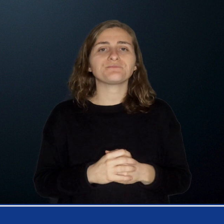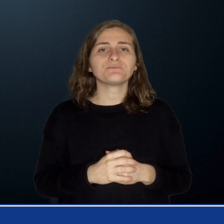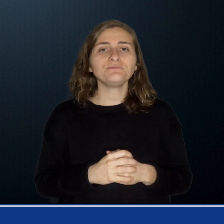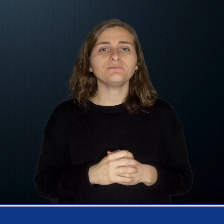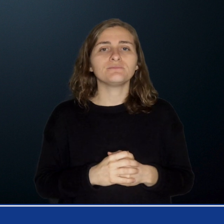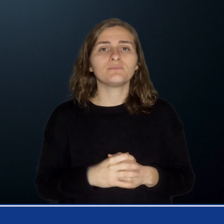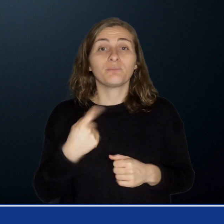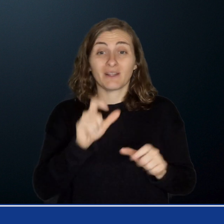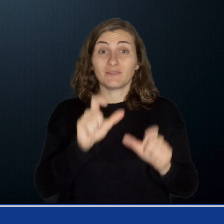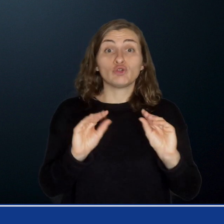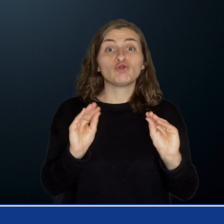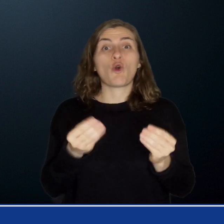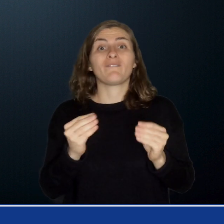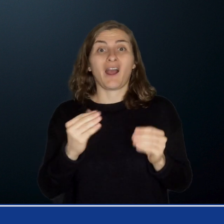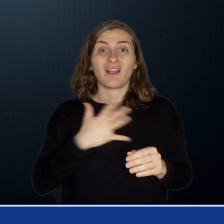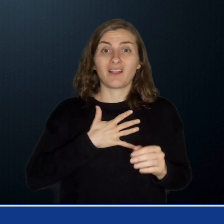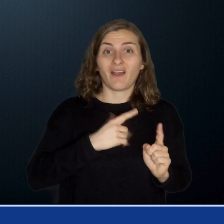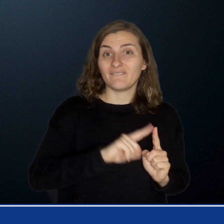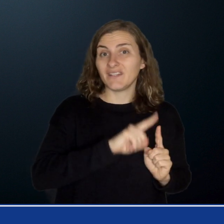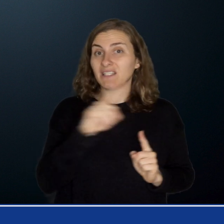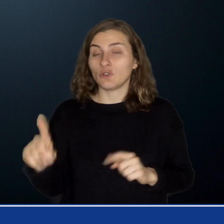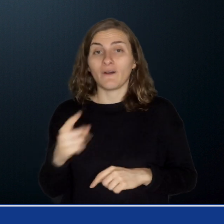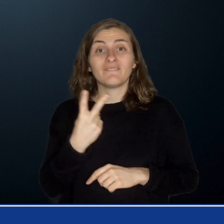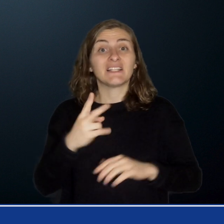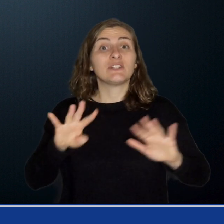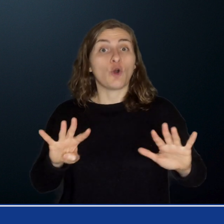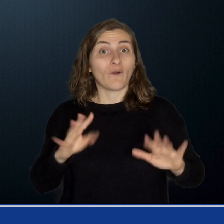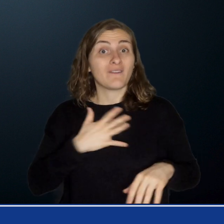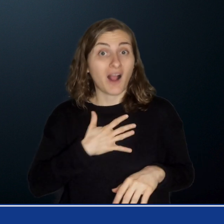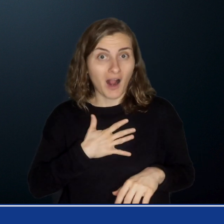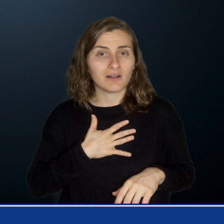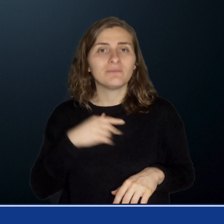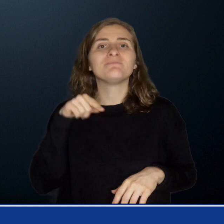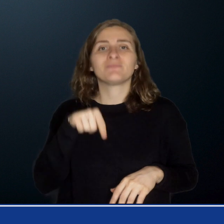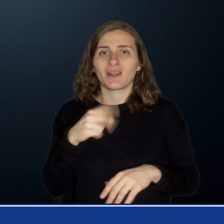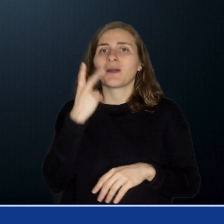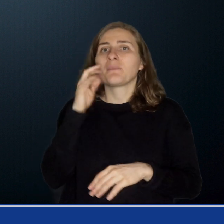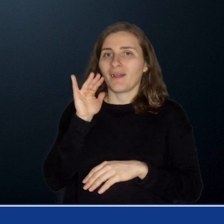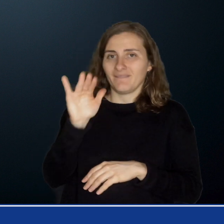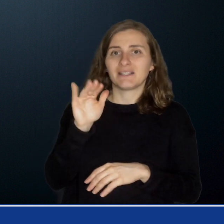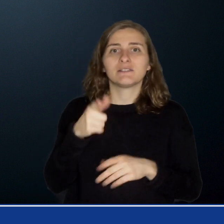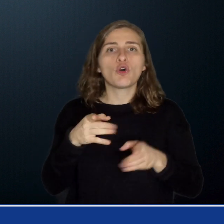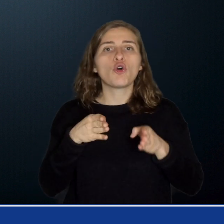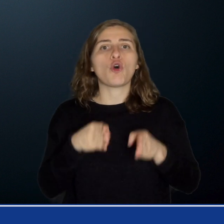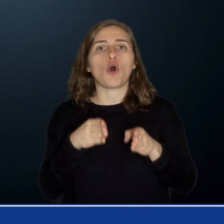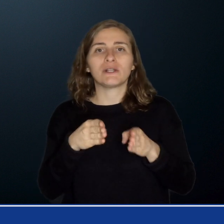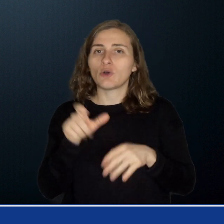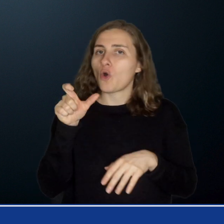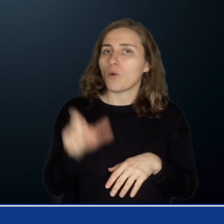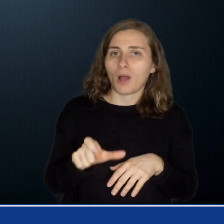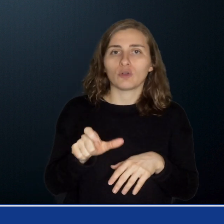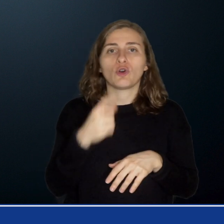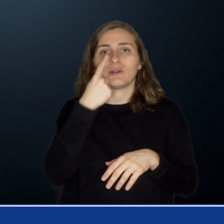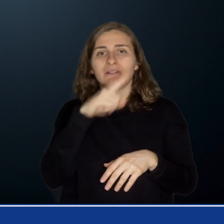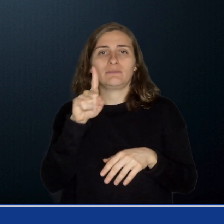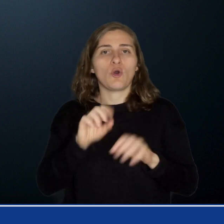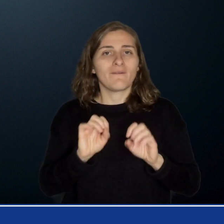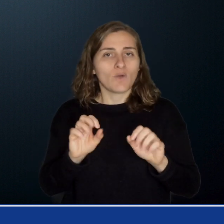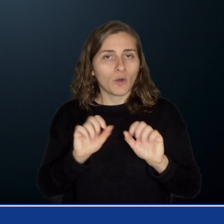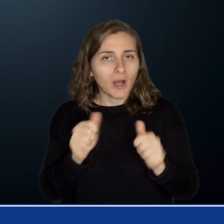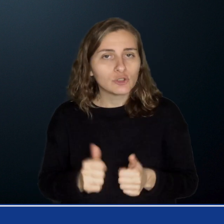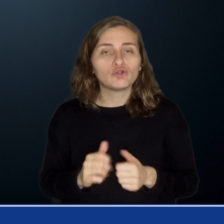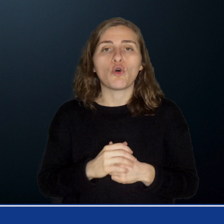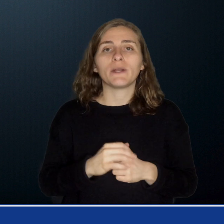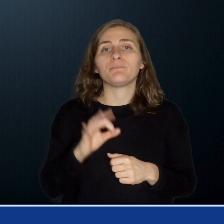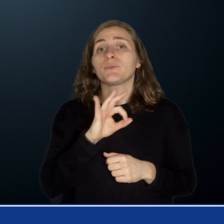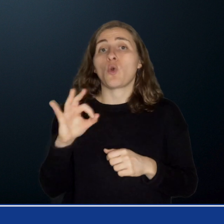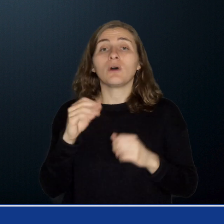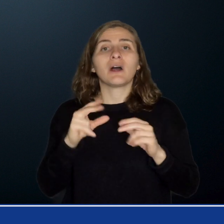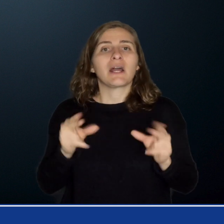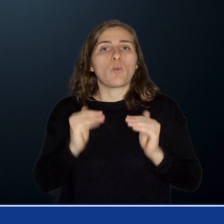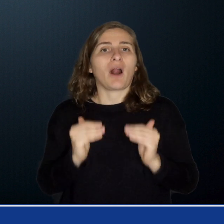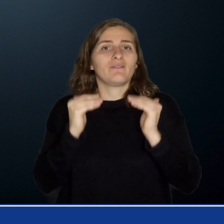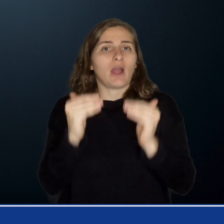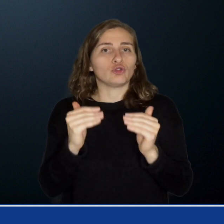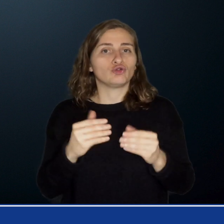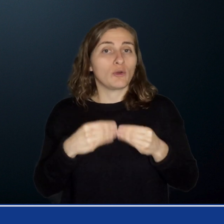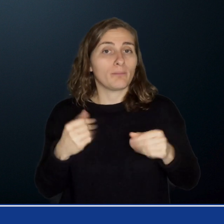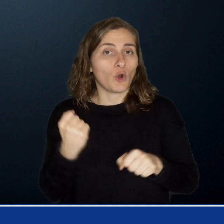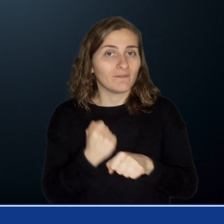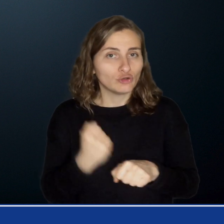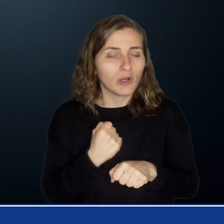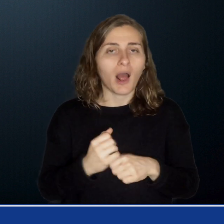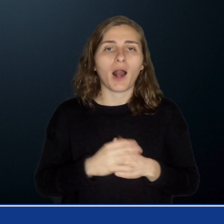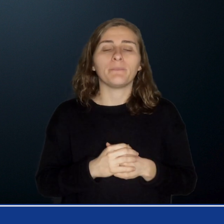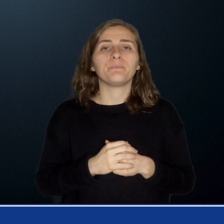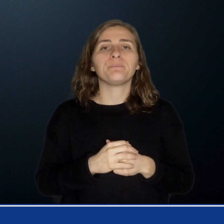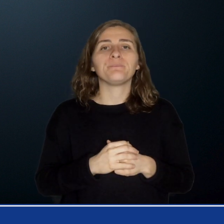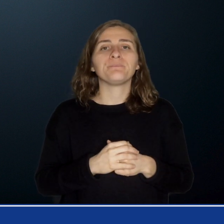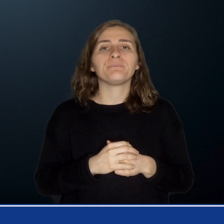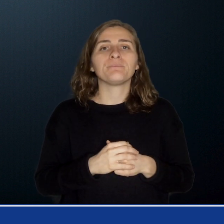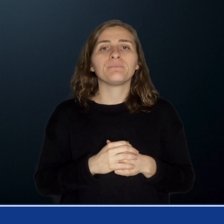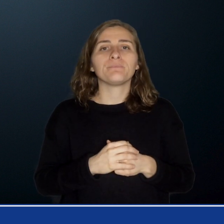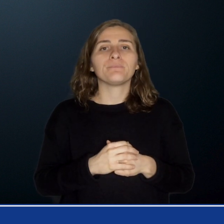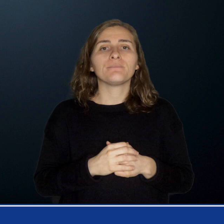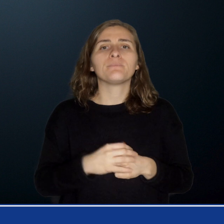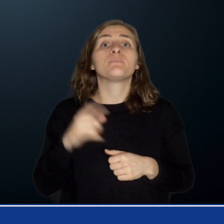Sono previsti corsi obbligatori di formazione e riqualificazione professionale,